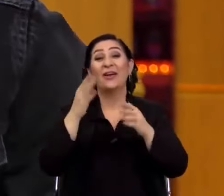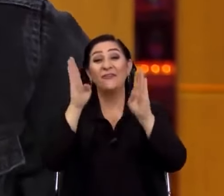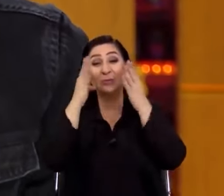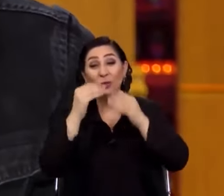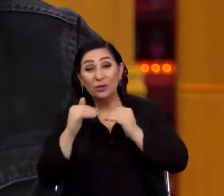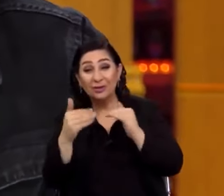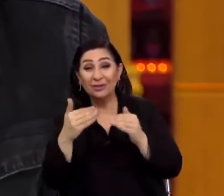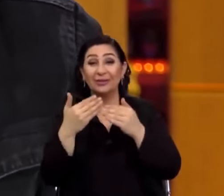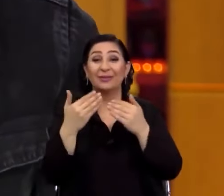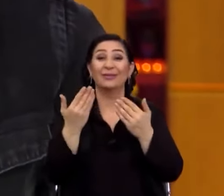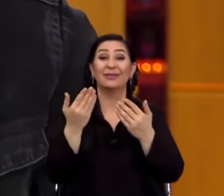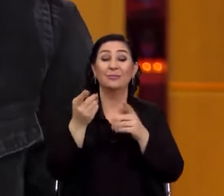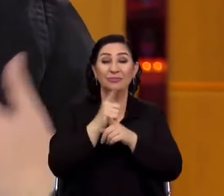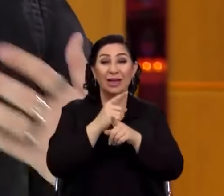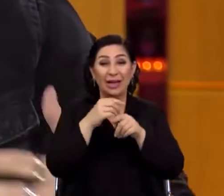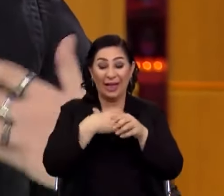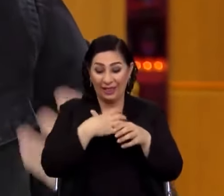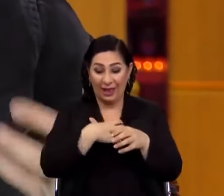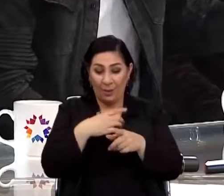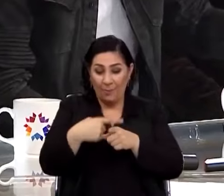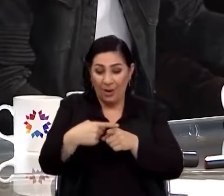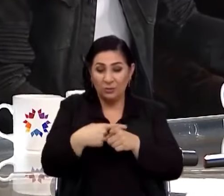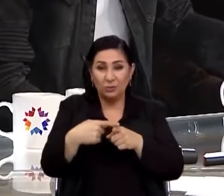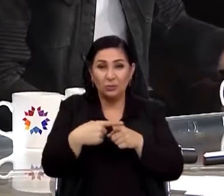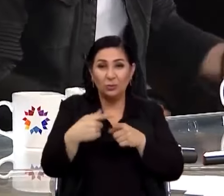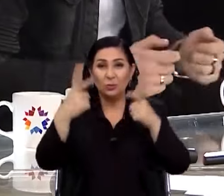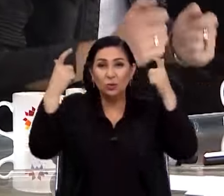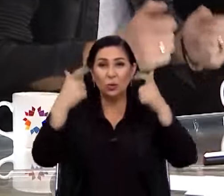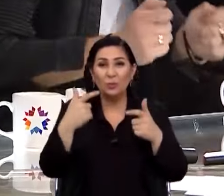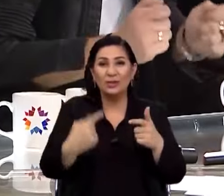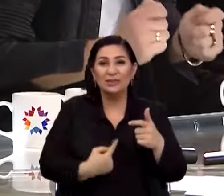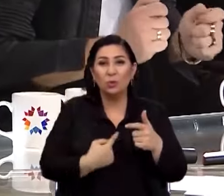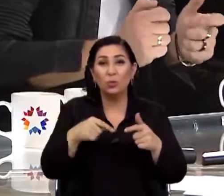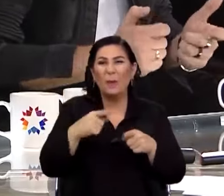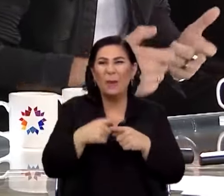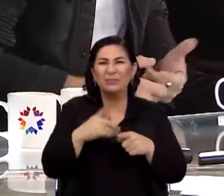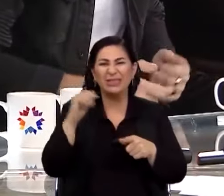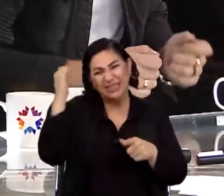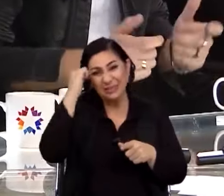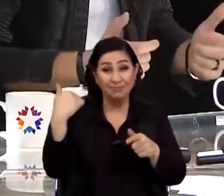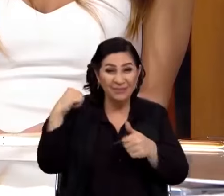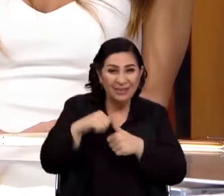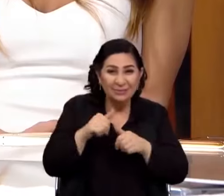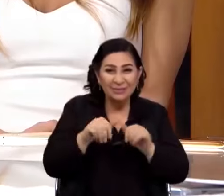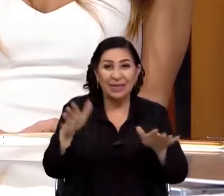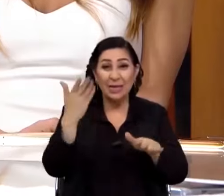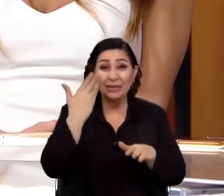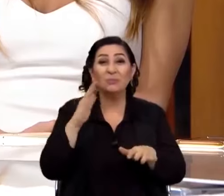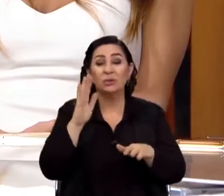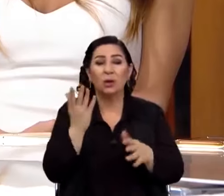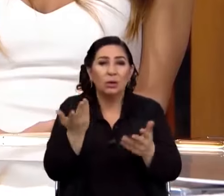paylaşsın Biz kendimiz sorumlu hissediyoruz kendimizi bugün paylaşmadım Bununla ilgili bir şey acaba izlenmeyecek Halbuki biz paylaşsak ne